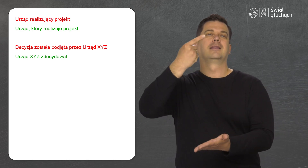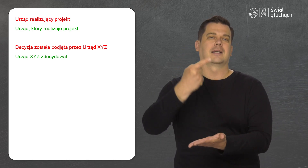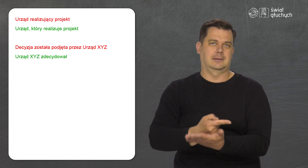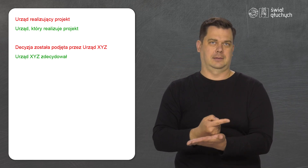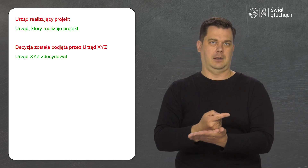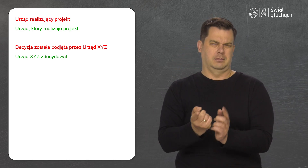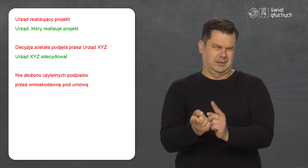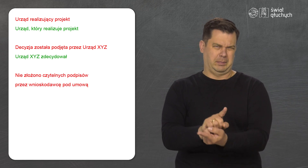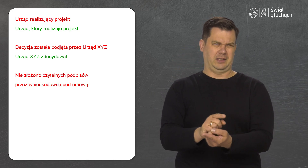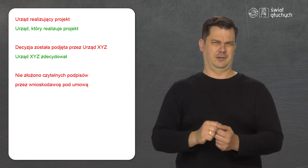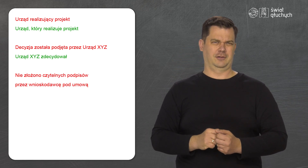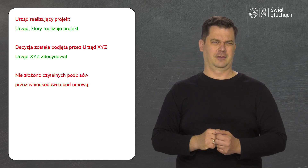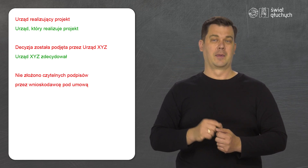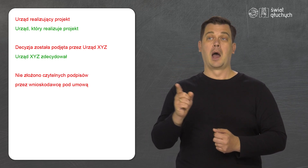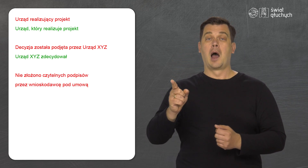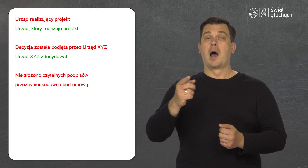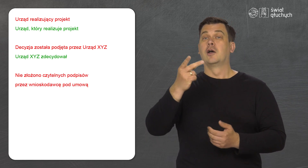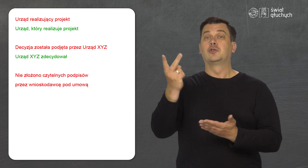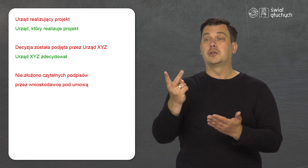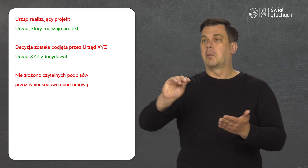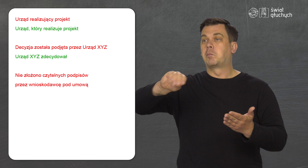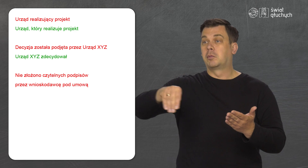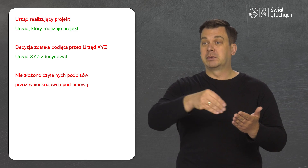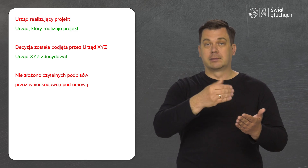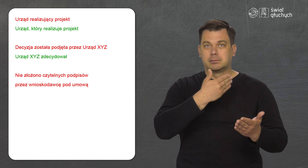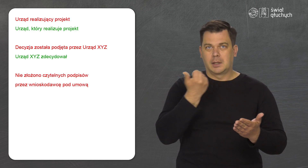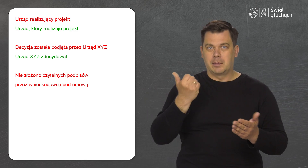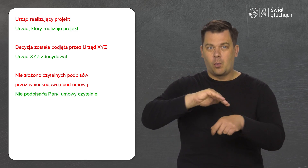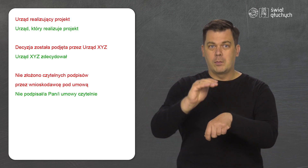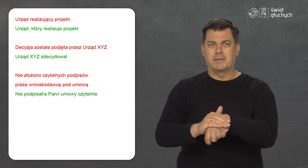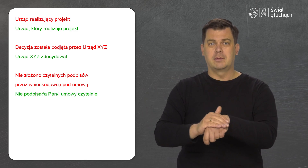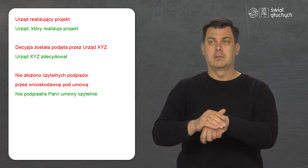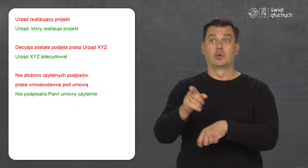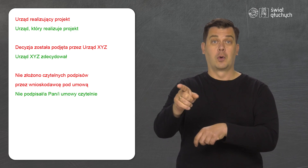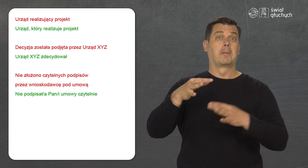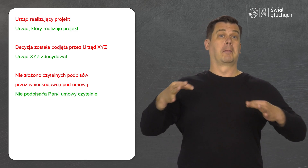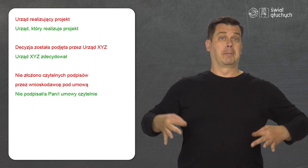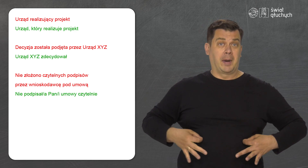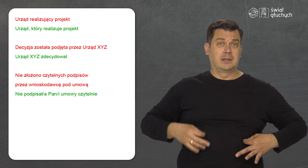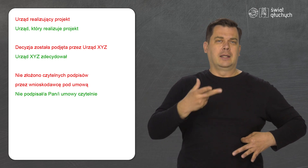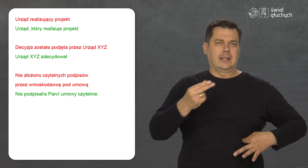Zamiast „nie złożono czytelnych podpisów przez wnioskodawcę pod umową” — „Nie podpisał/a Pan/i umowy czytelnie”.